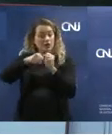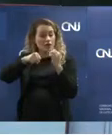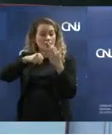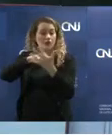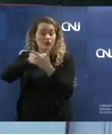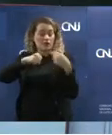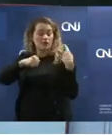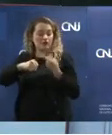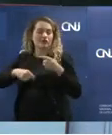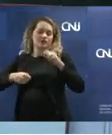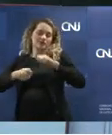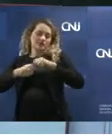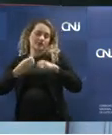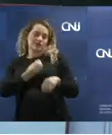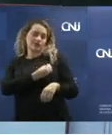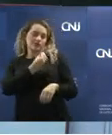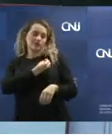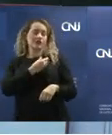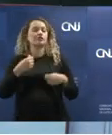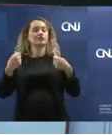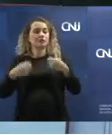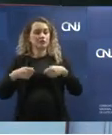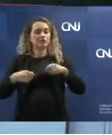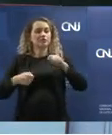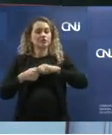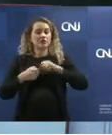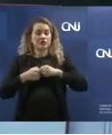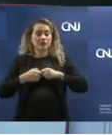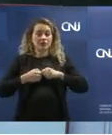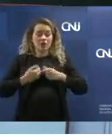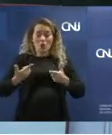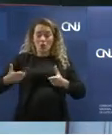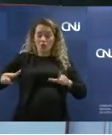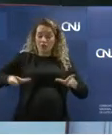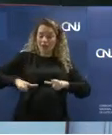Foi necessário que a serventia se reinventar, assim, de tal modo